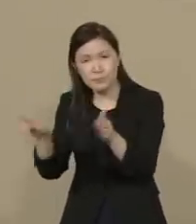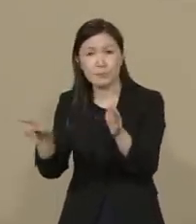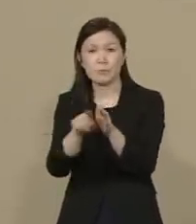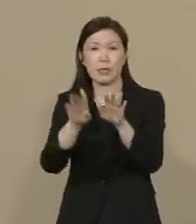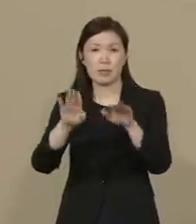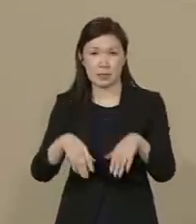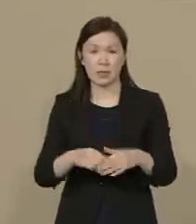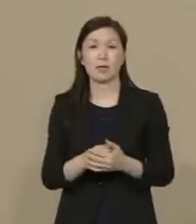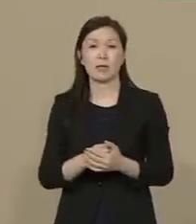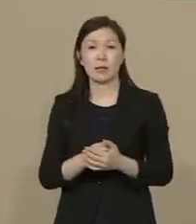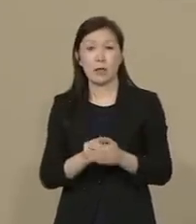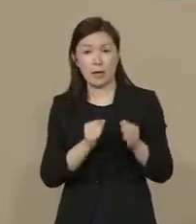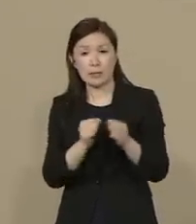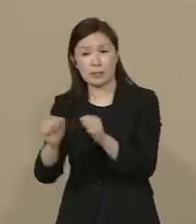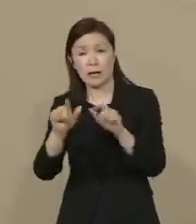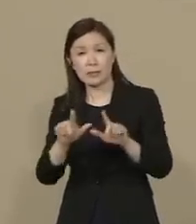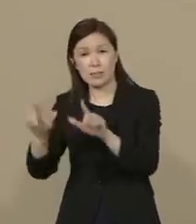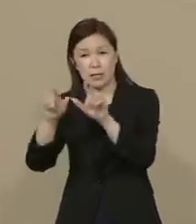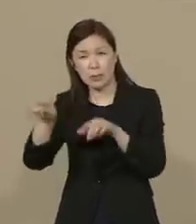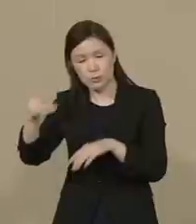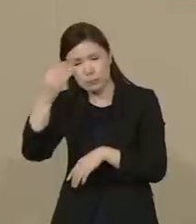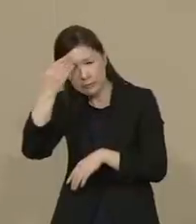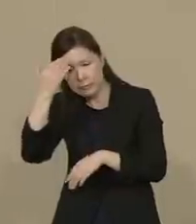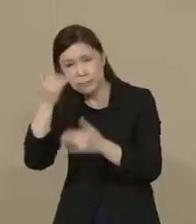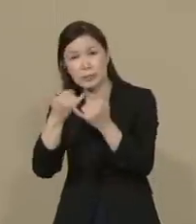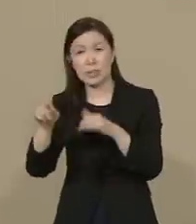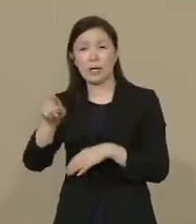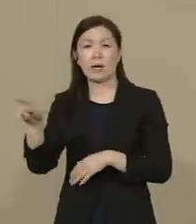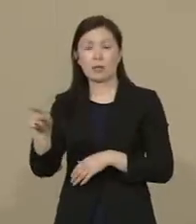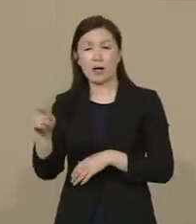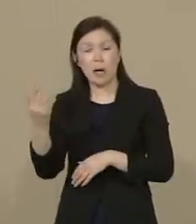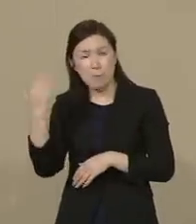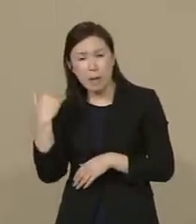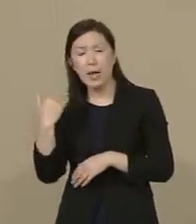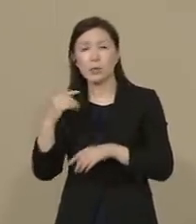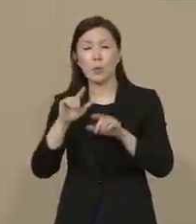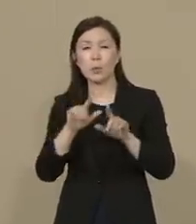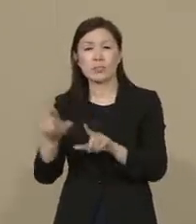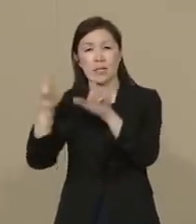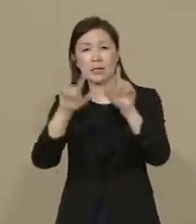避難生活を余儀なくされる人々が 当たり前の暮らしを取り戻すため